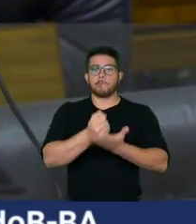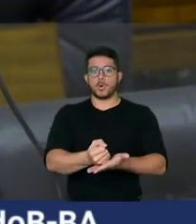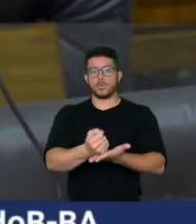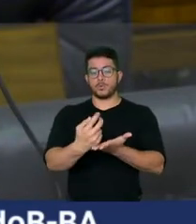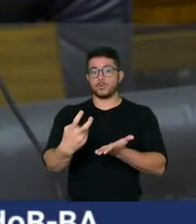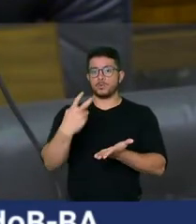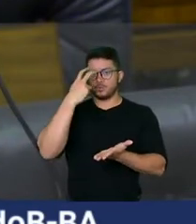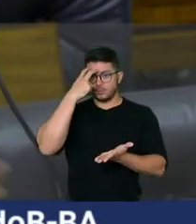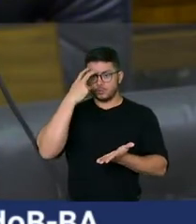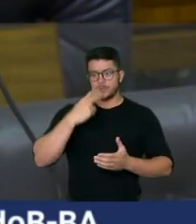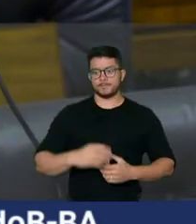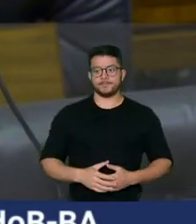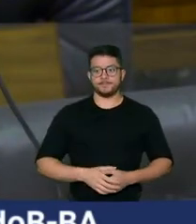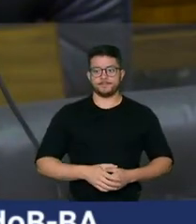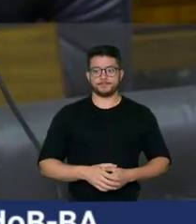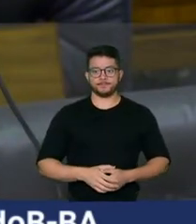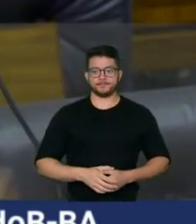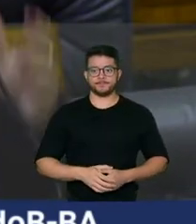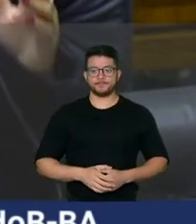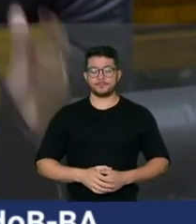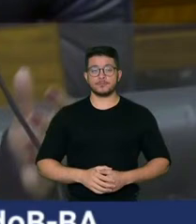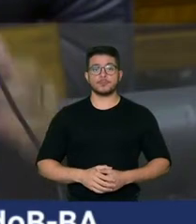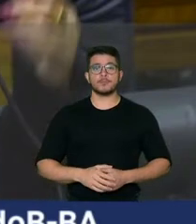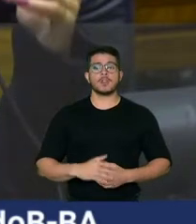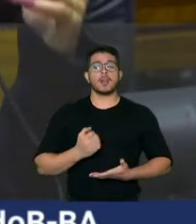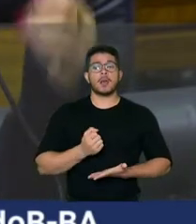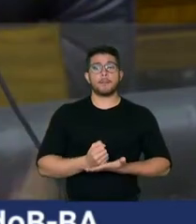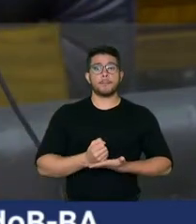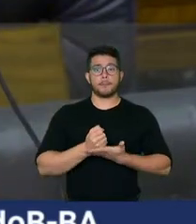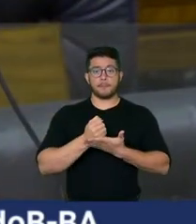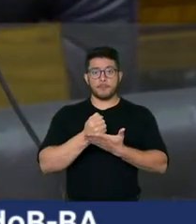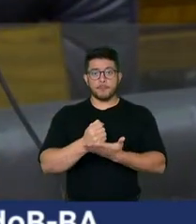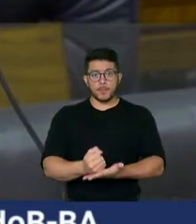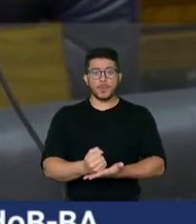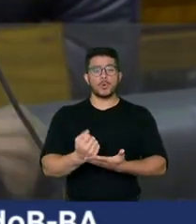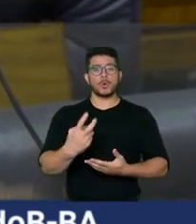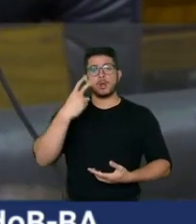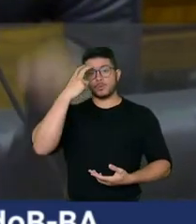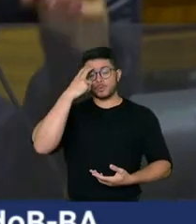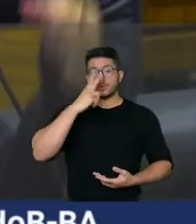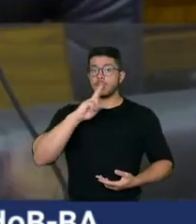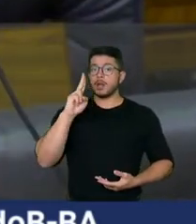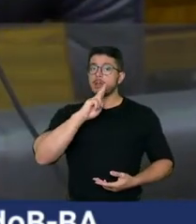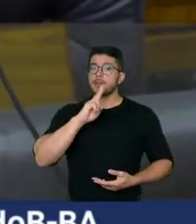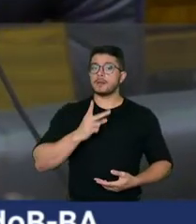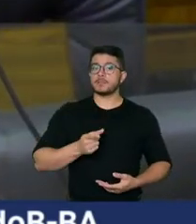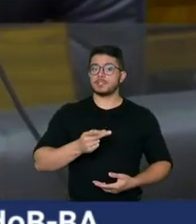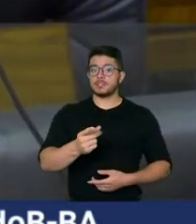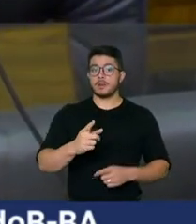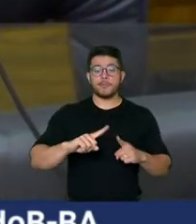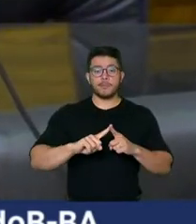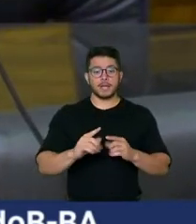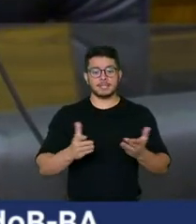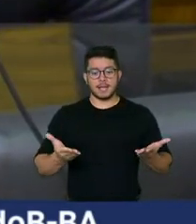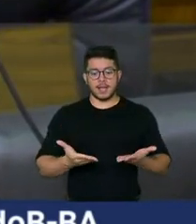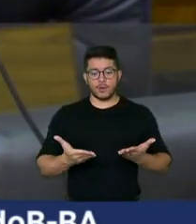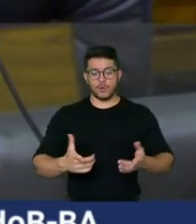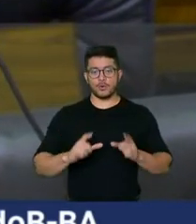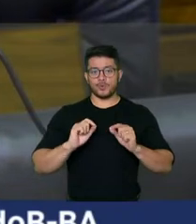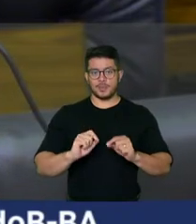CULTURA TIVESSE AMPARO. AMPARO DAS AÇÕES EMERGENCIAIS E AGORA.... ESSA PERSPECTIVA DE UM LASTRO, UM LEITO QUE SEJA PERENE... PARA O PROCESSO DE